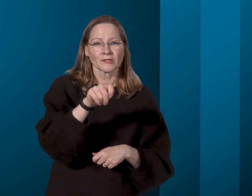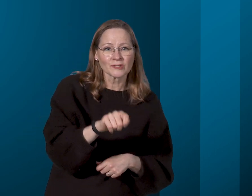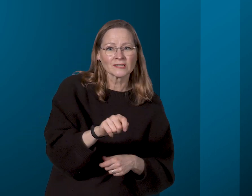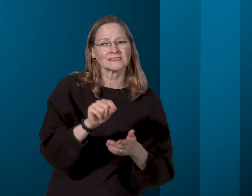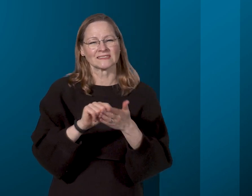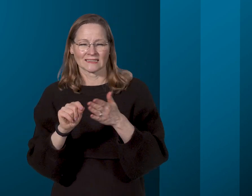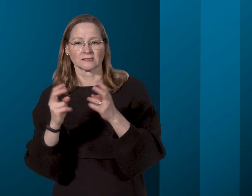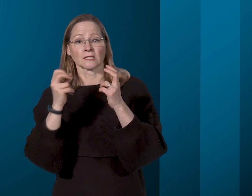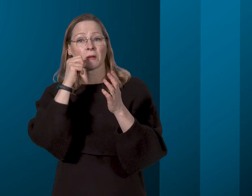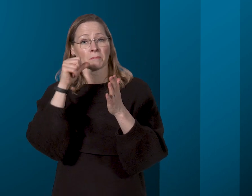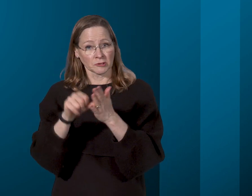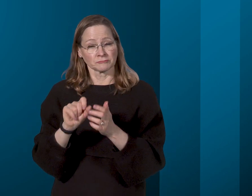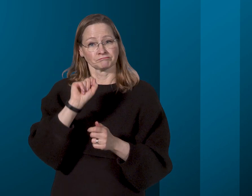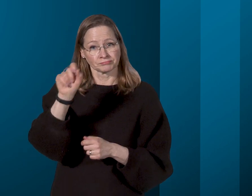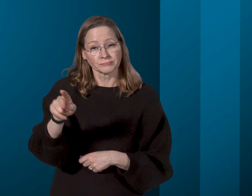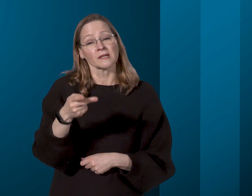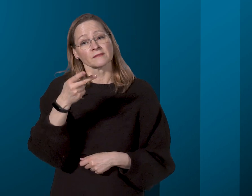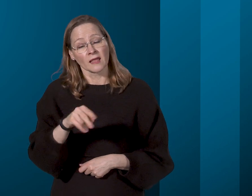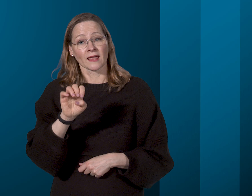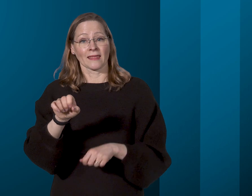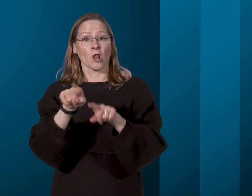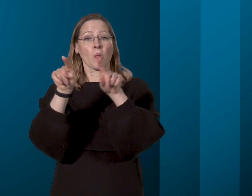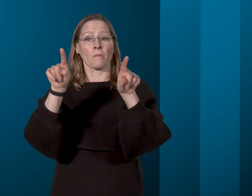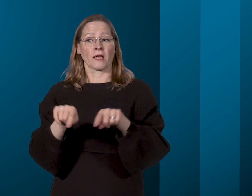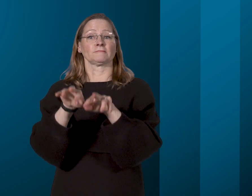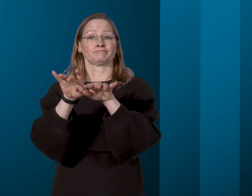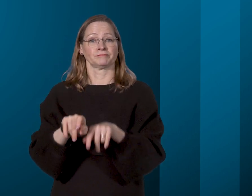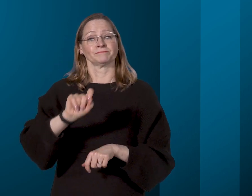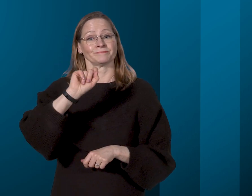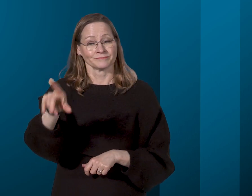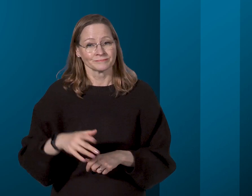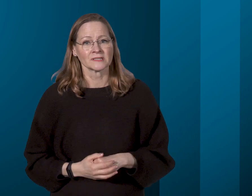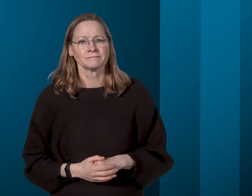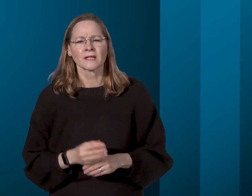puheenjohtajan tai sihteerin sähköpostilla tai e-lomakkeella.